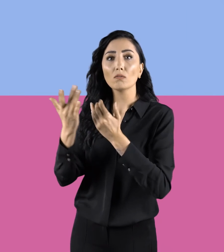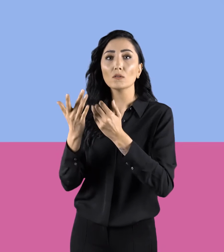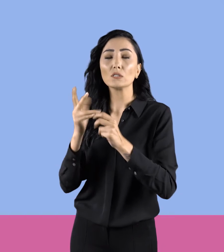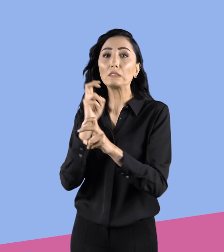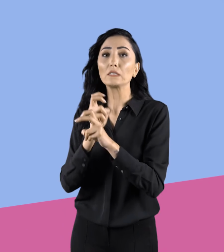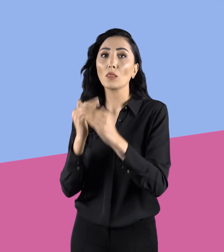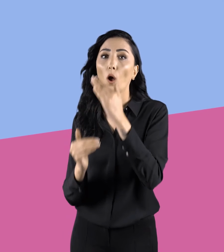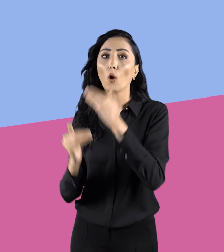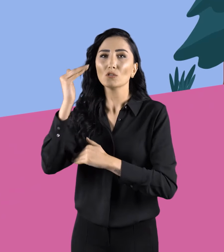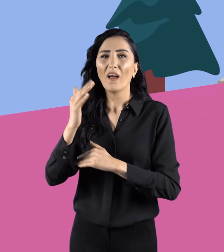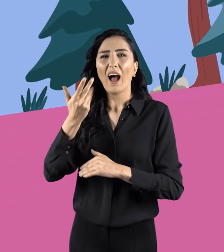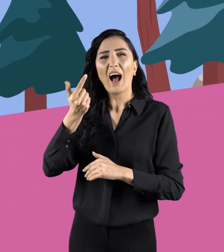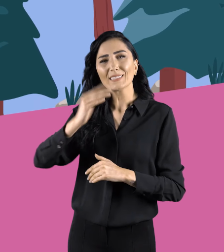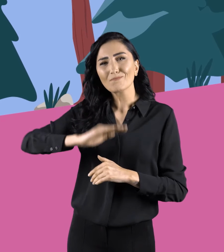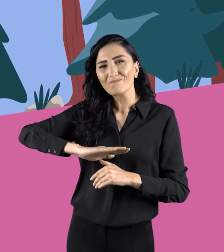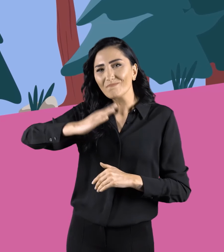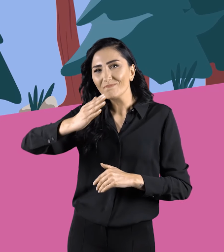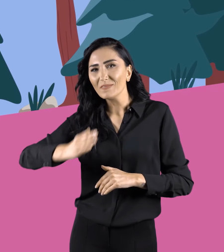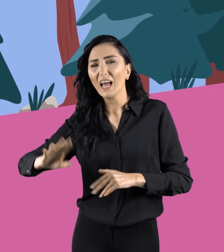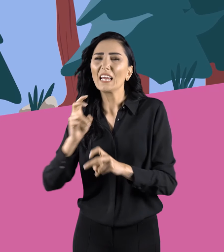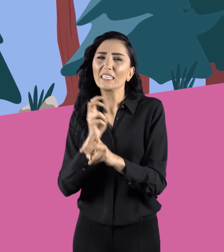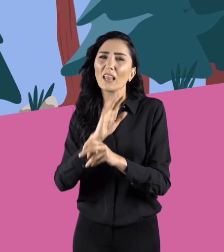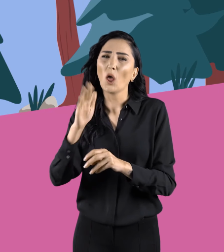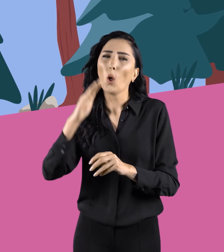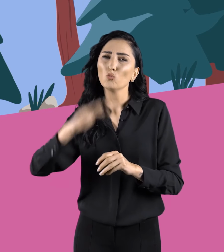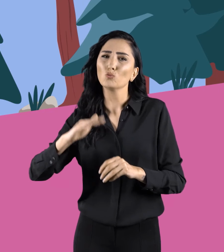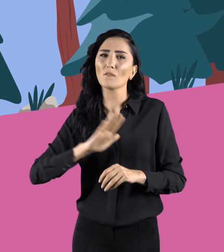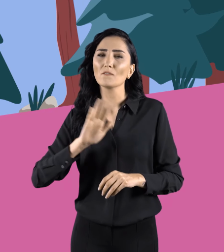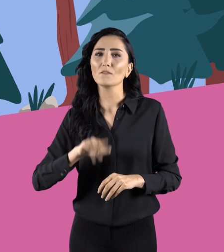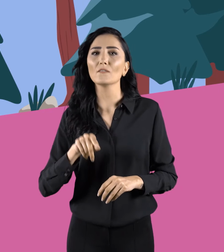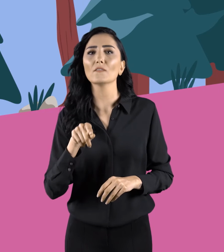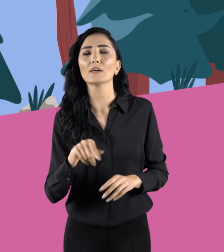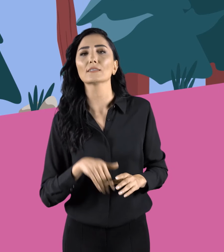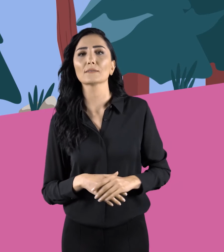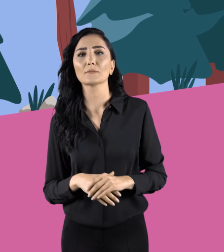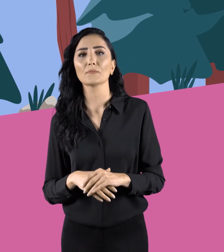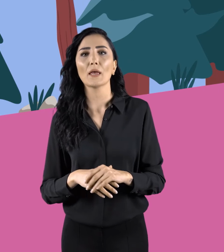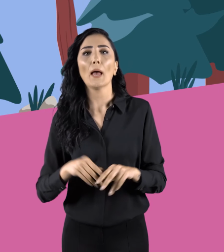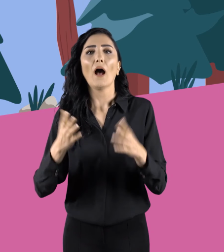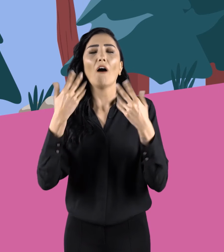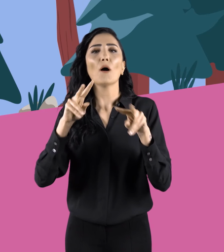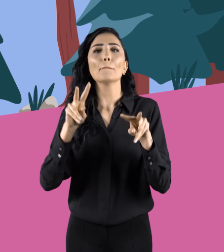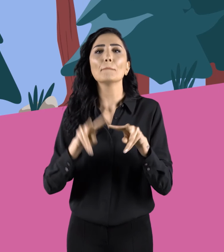yamaçlarda yangın çıkma riski daha yüksekken az eğimli yamaçlarda risk daha düşüktür.